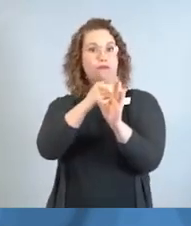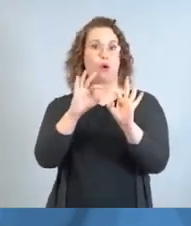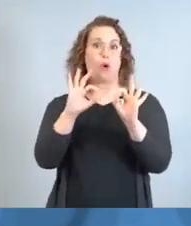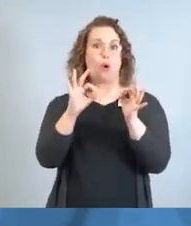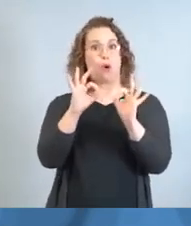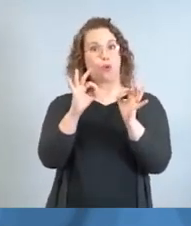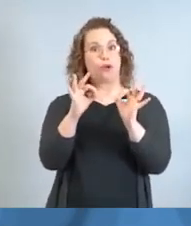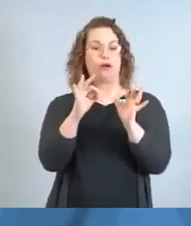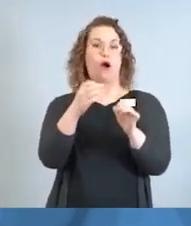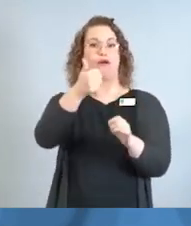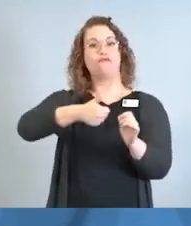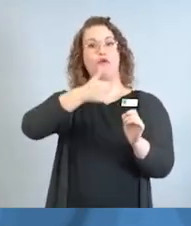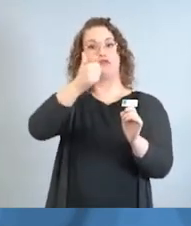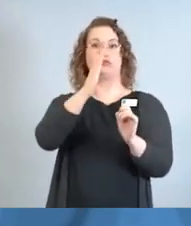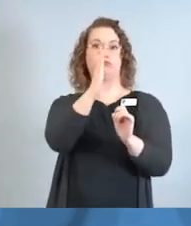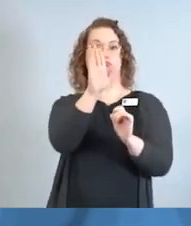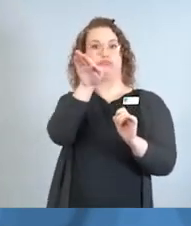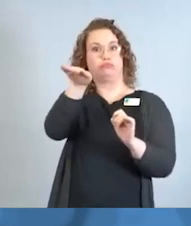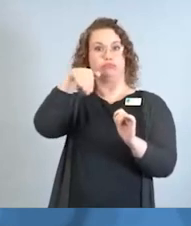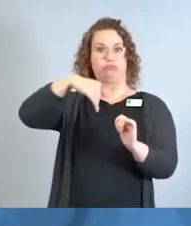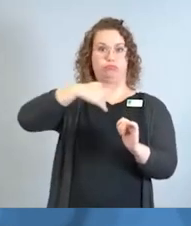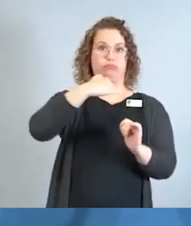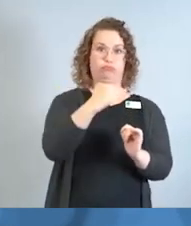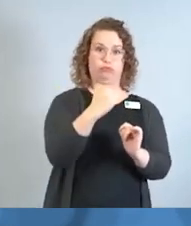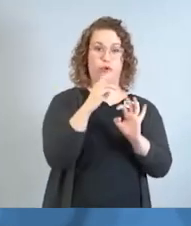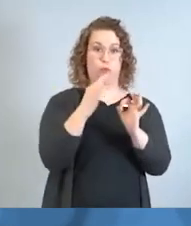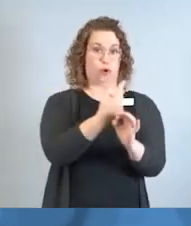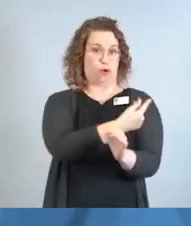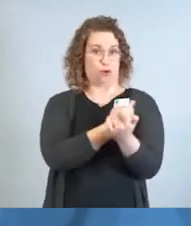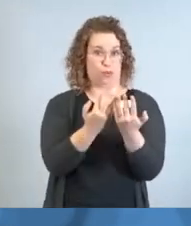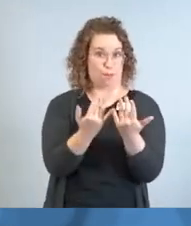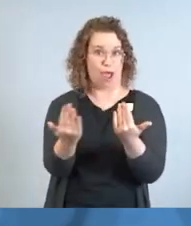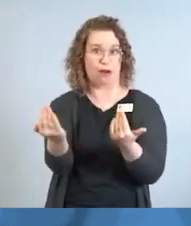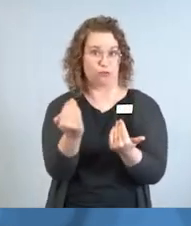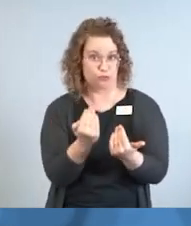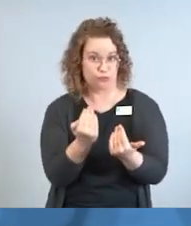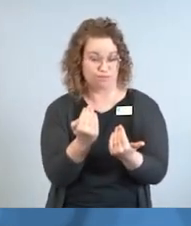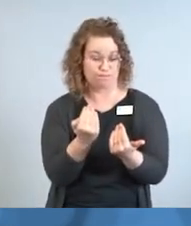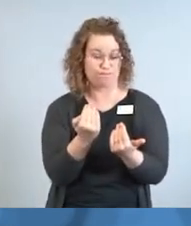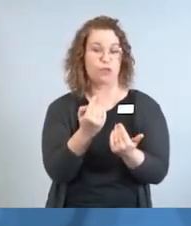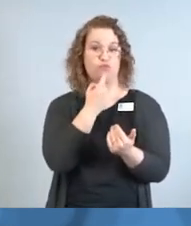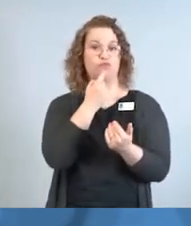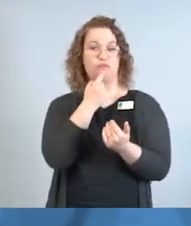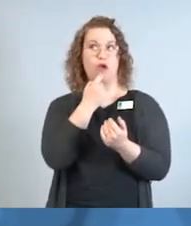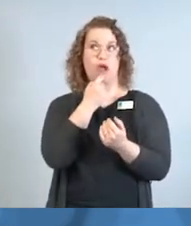Tuo Q1 eli tammi-, helmi- ja maaliskuun määrä on jo varmistunut, eli se, mitä Suomeen on jo tullut.